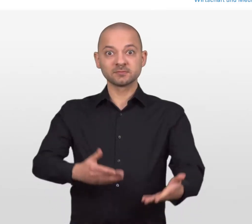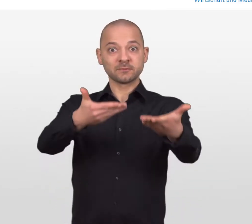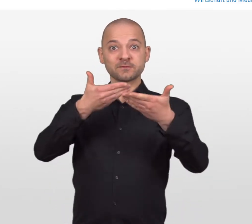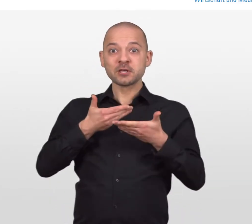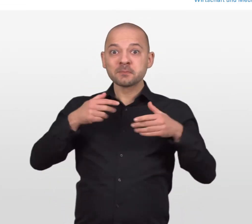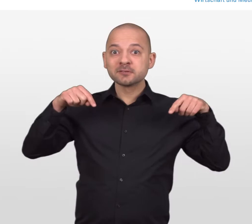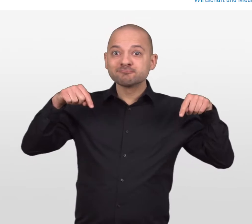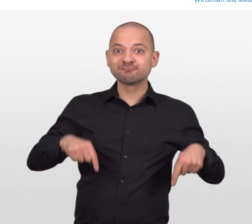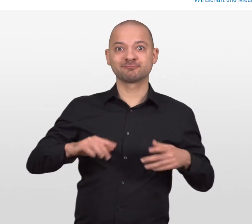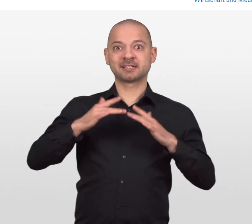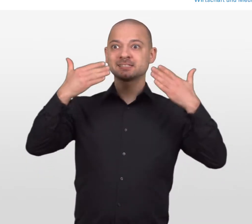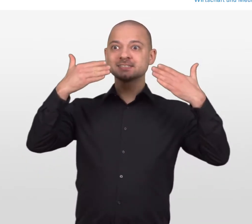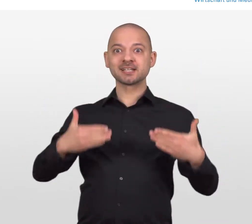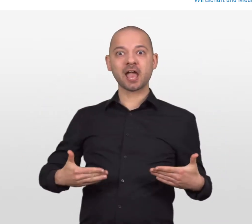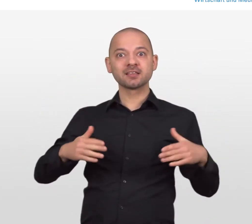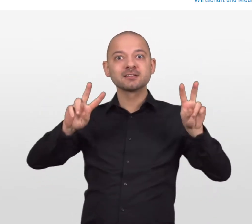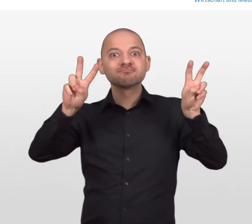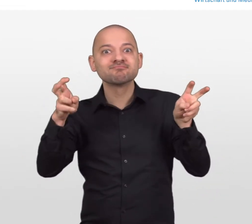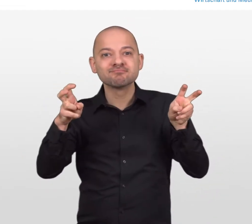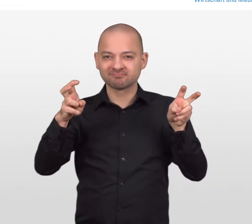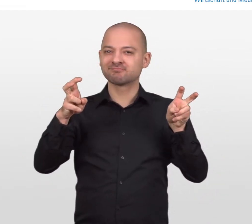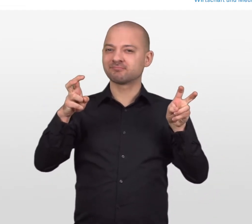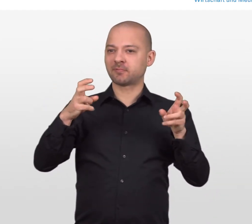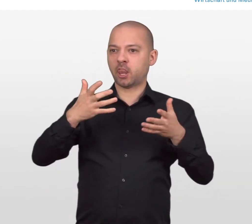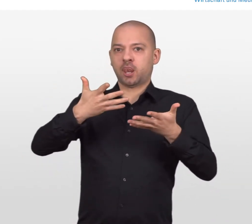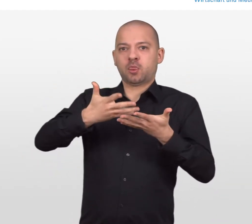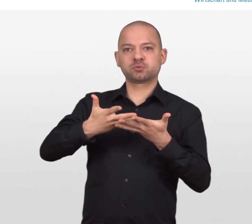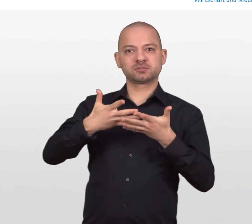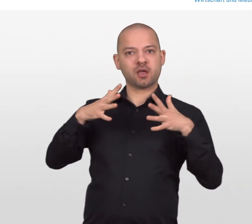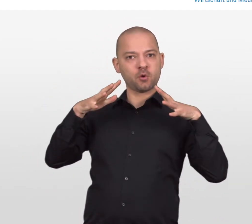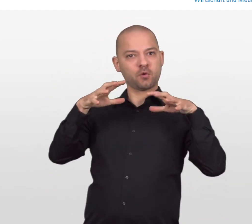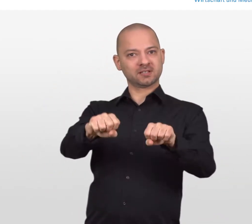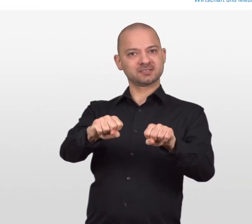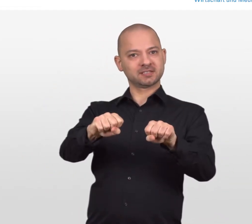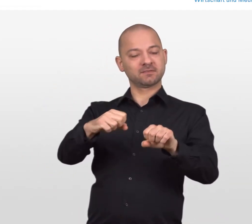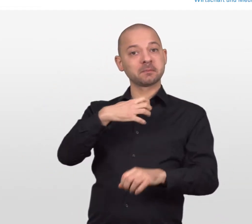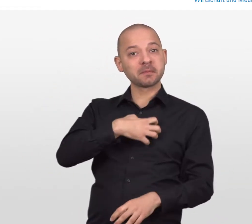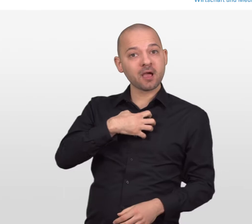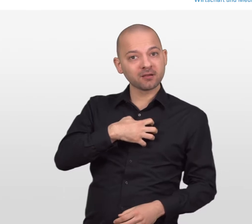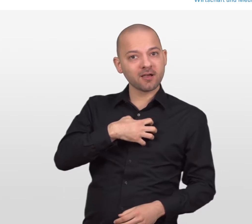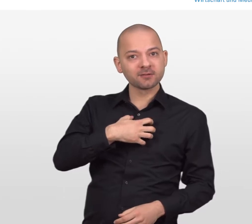Willkommen auf der Homepage „Cluster-Offensive Bayern“